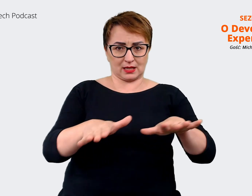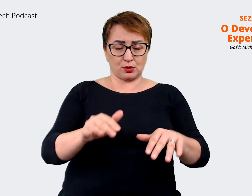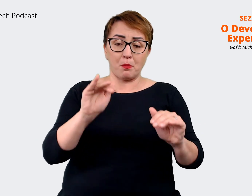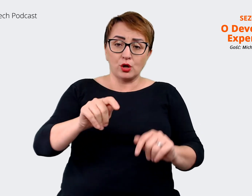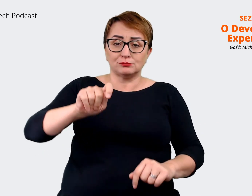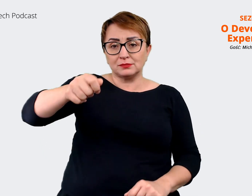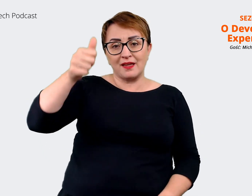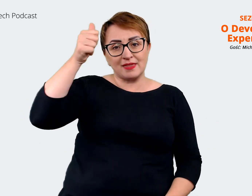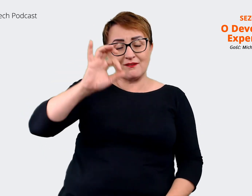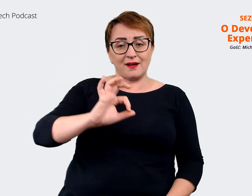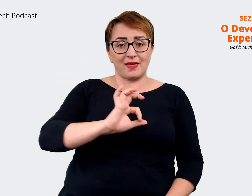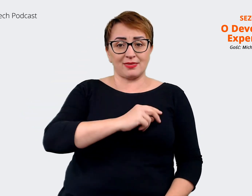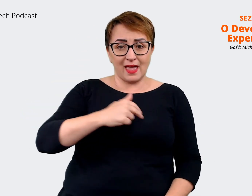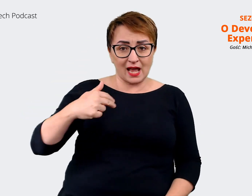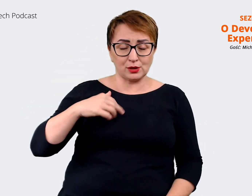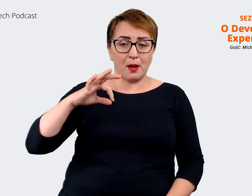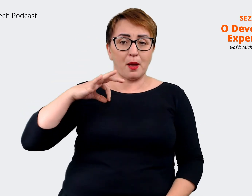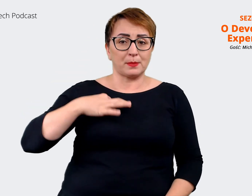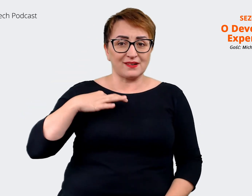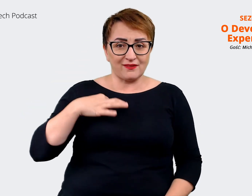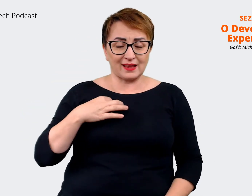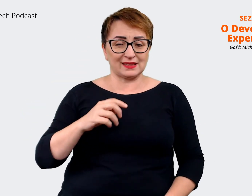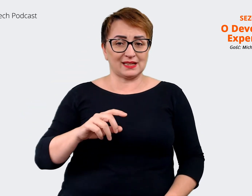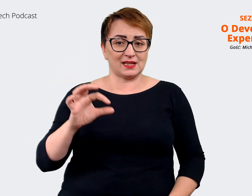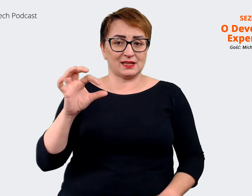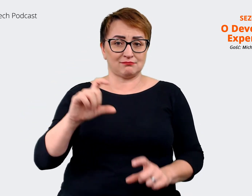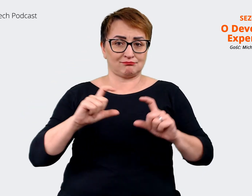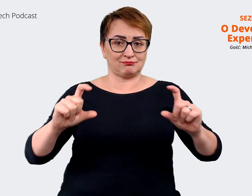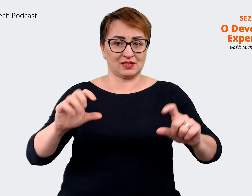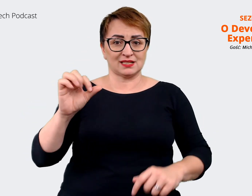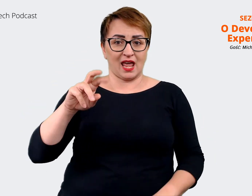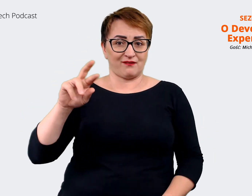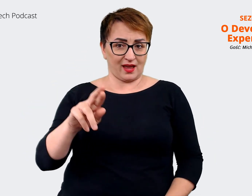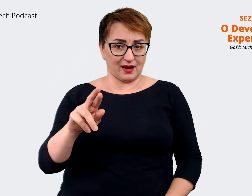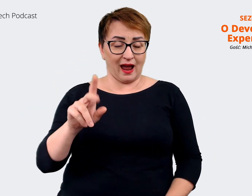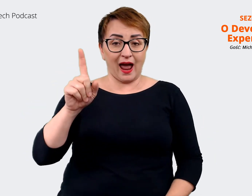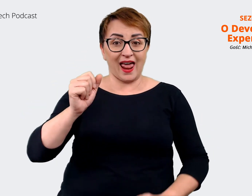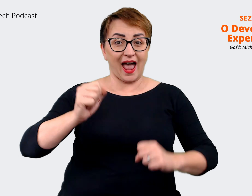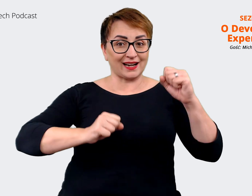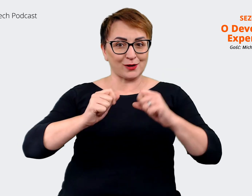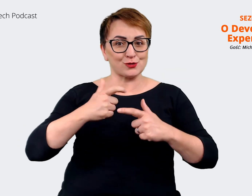sumie naszym prywatnym serverless'em. Tylko w sumie Allegro to zrobiło zanim to jeszcze